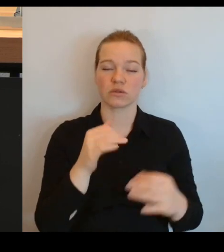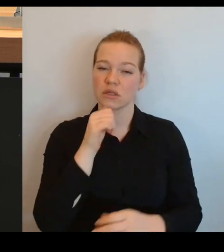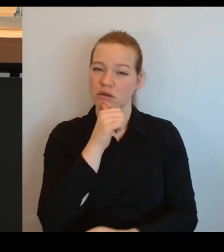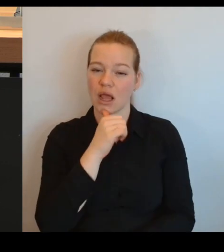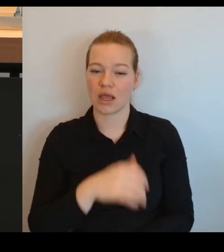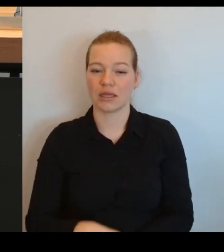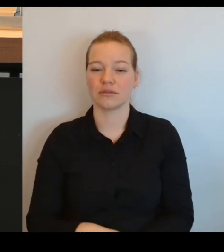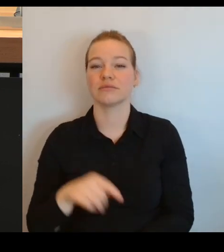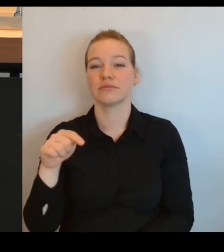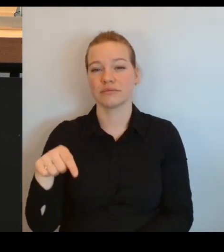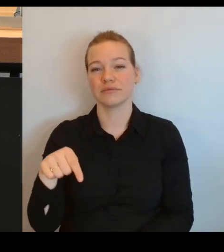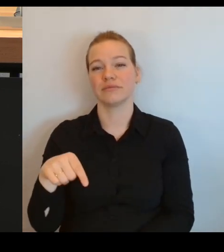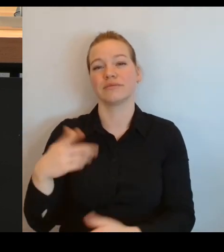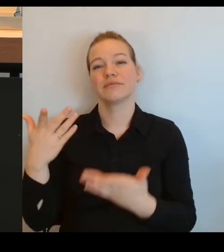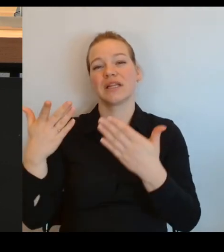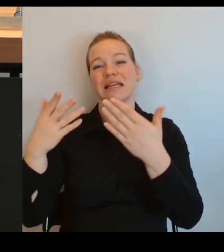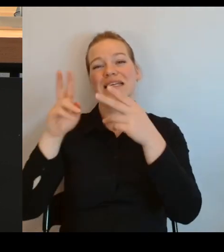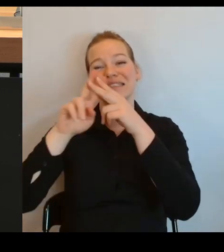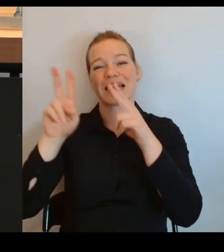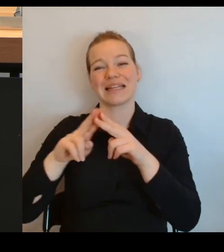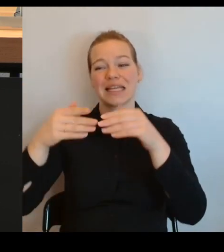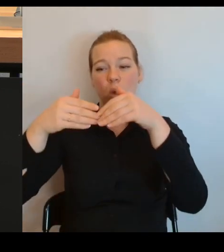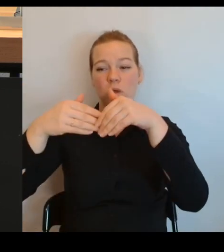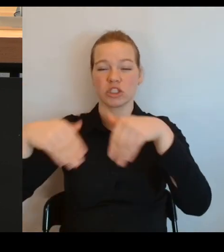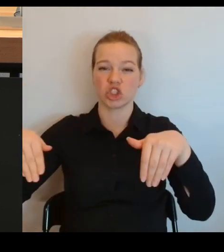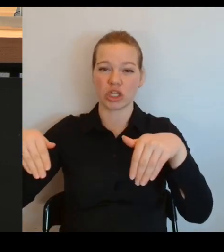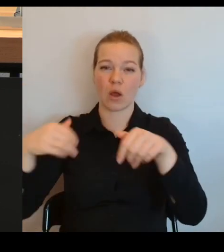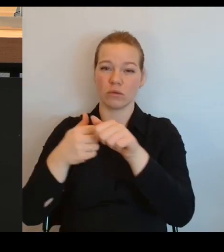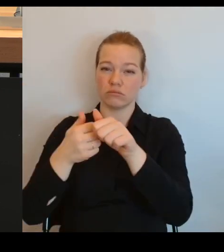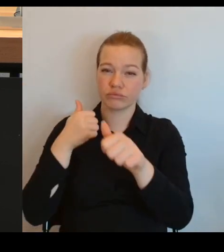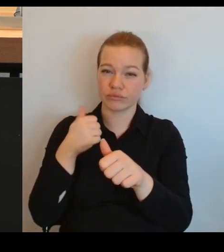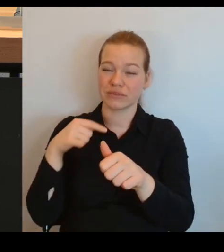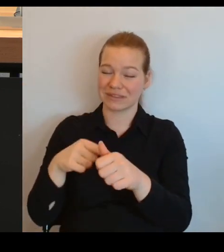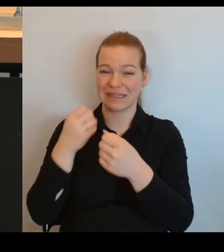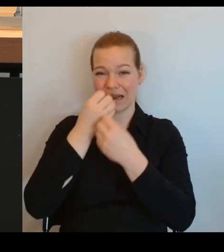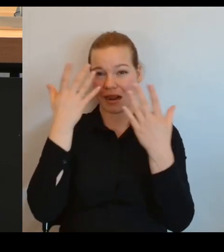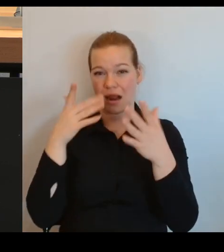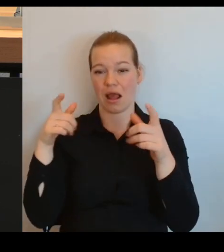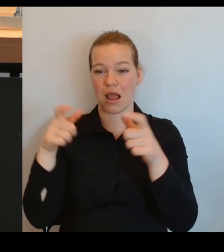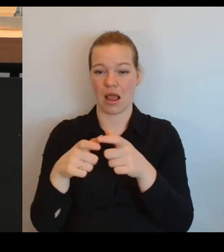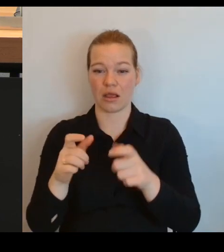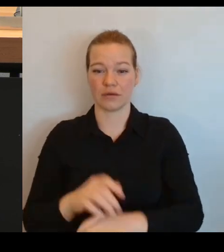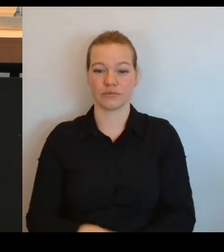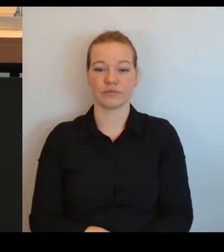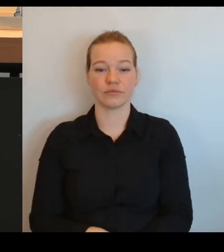effizienter einzusetzen Sechstens Steuergeldverschwendung in dem Maße nicht mehr zuzulassen.